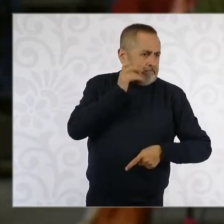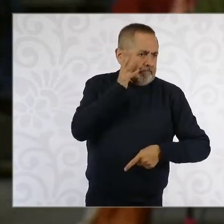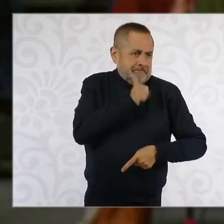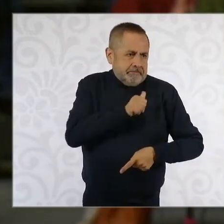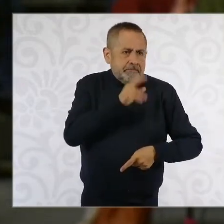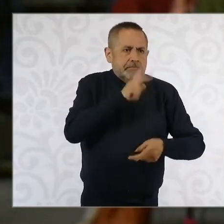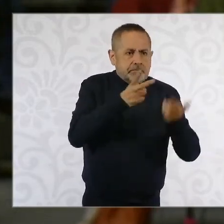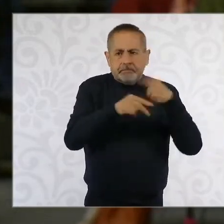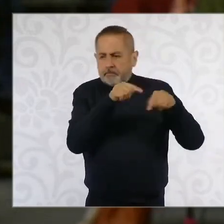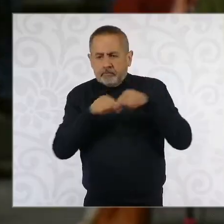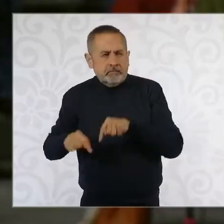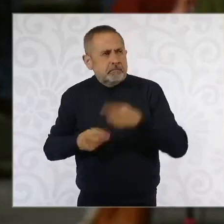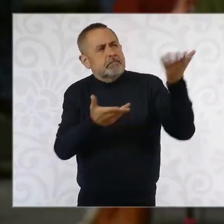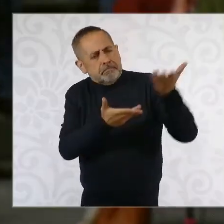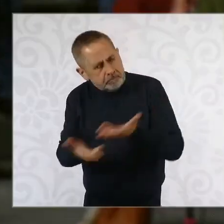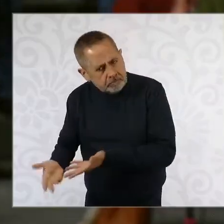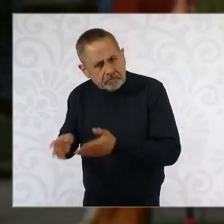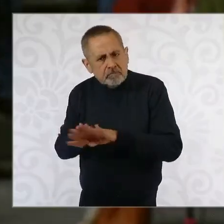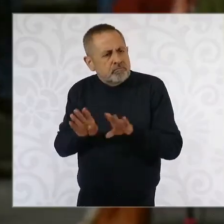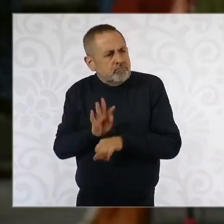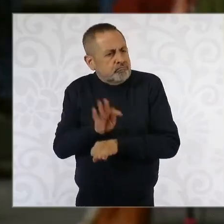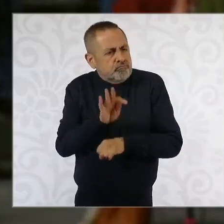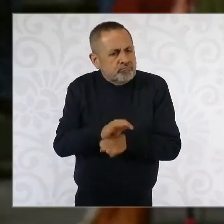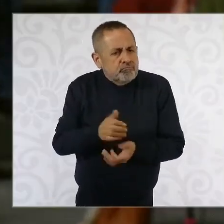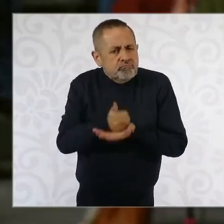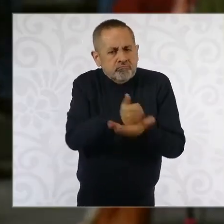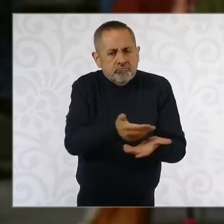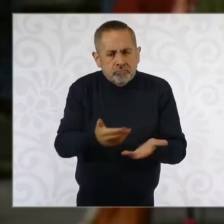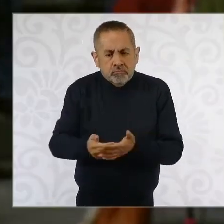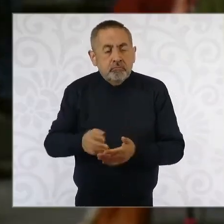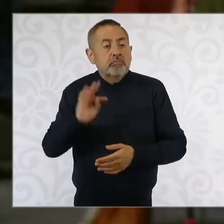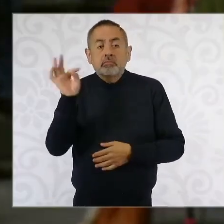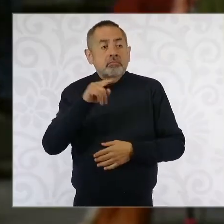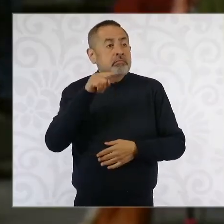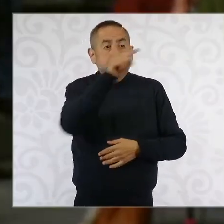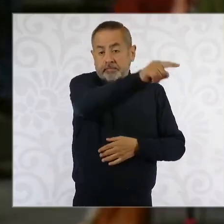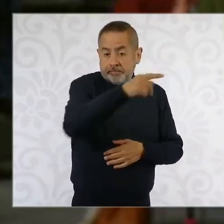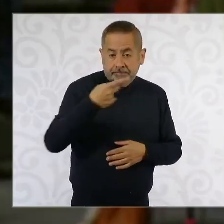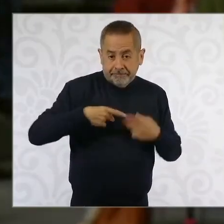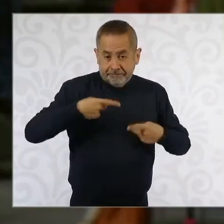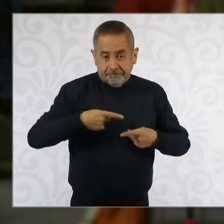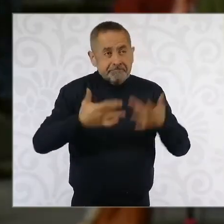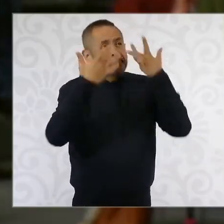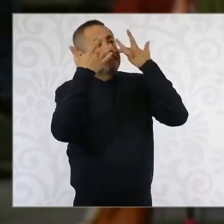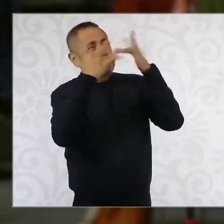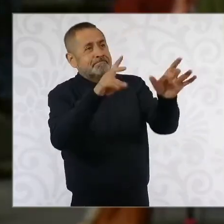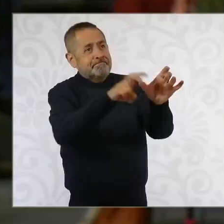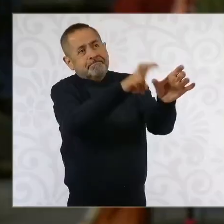preparado para la reinserción de connacionales que quieren regresar a México en materia de empleo de